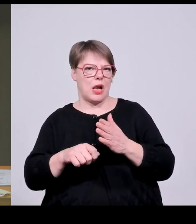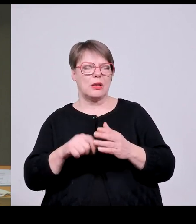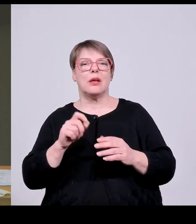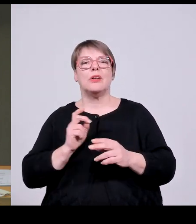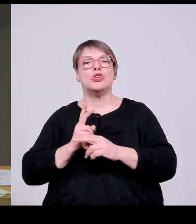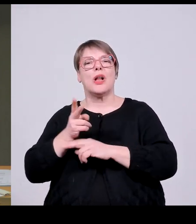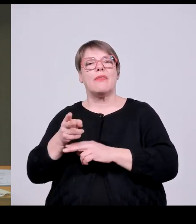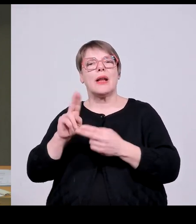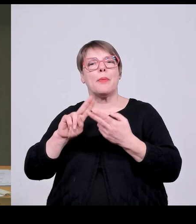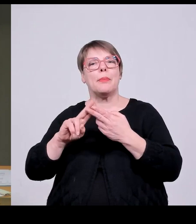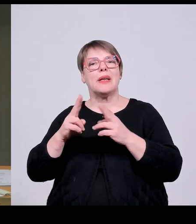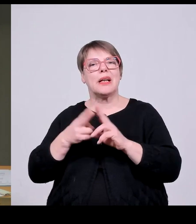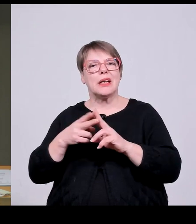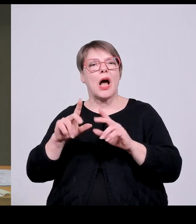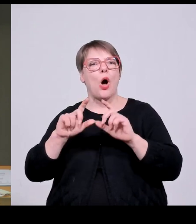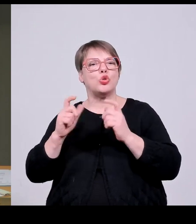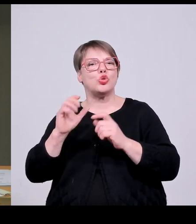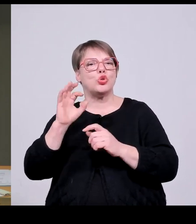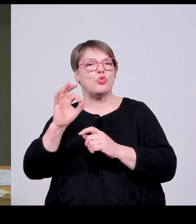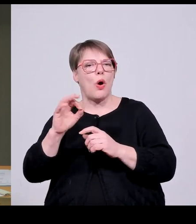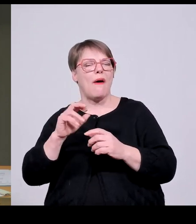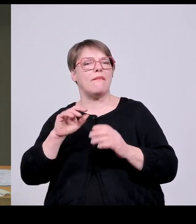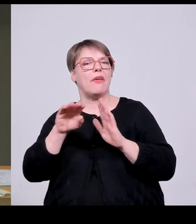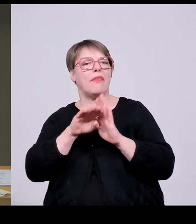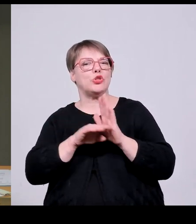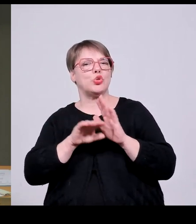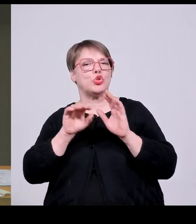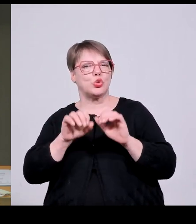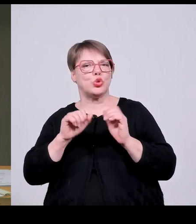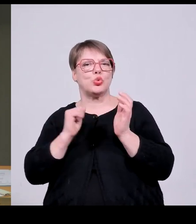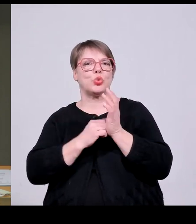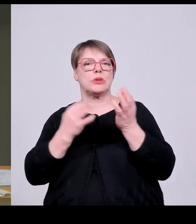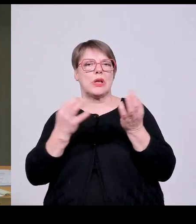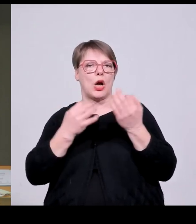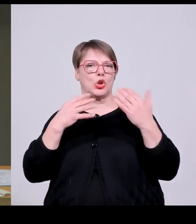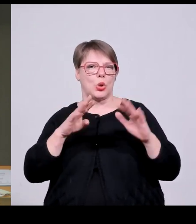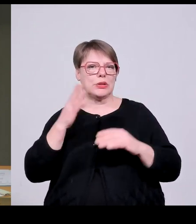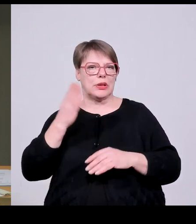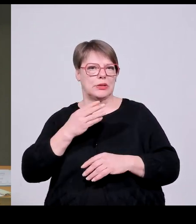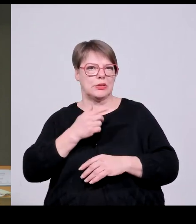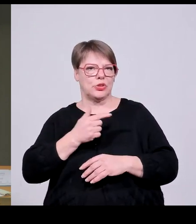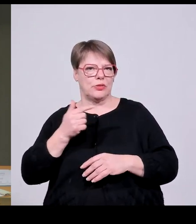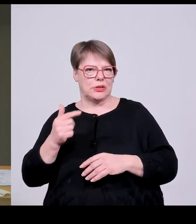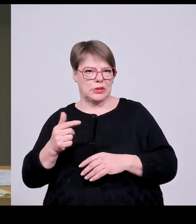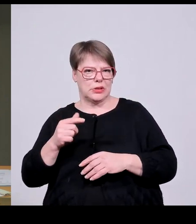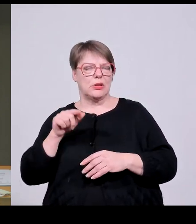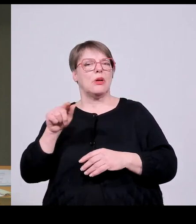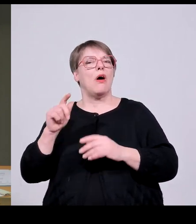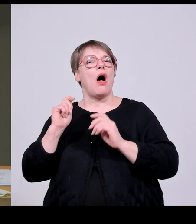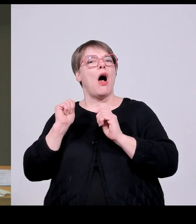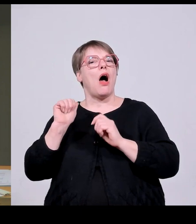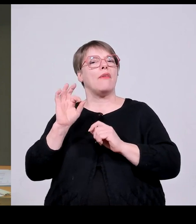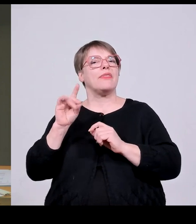Drucksache 19/00. Auf die Wahlvorschläge der FDP-Fraktion entfiehlen folgende Stimmen als Mitglied Herr Abgeordneter, Marquard